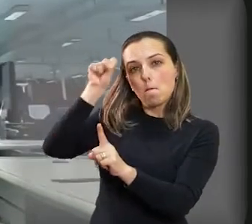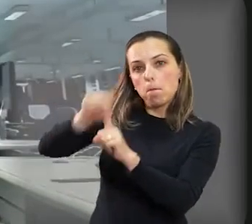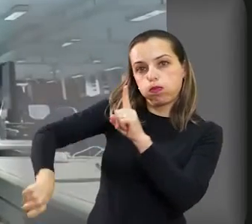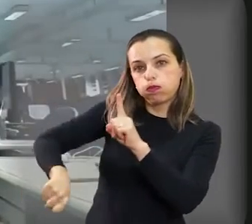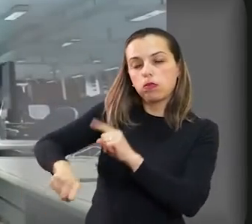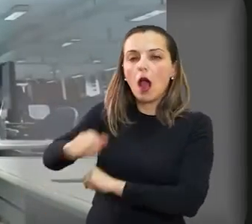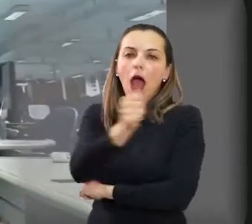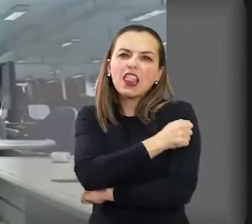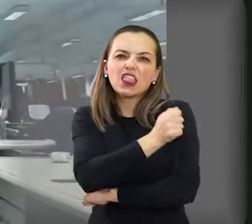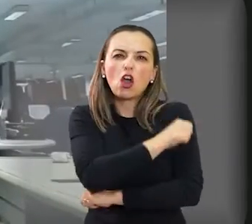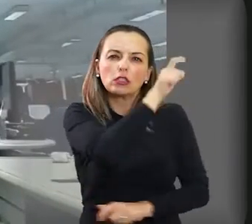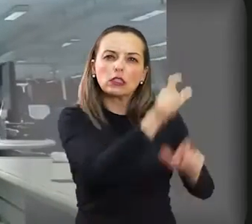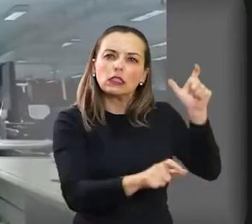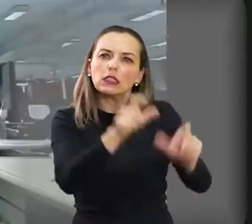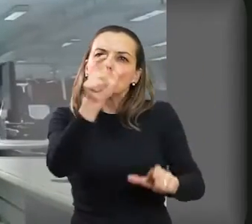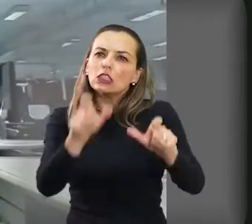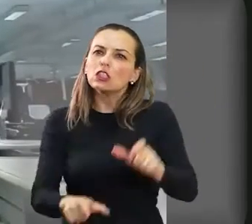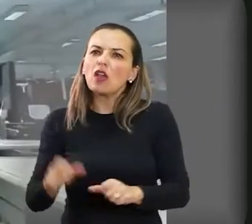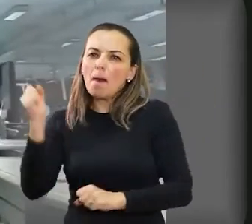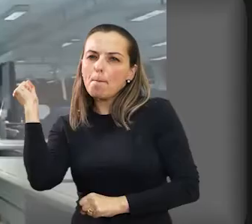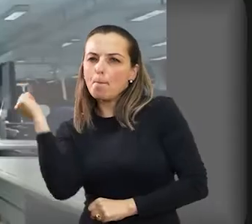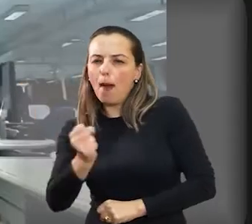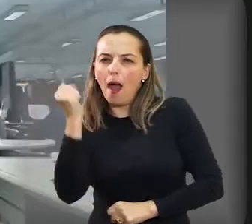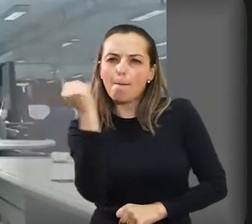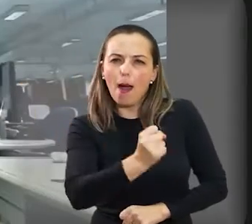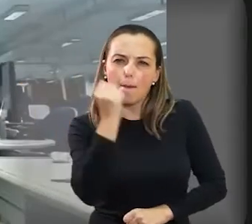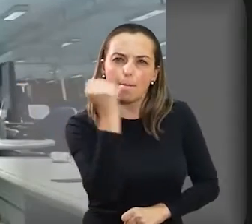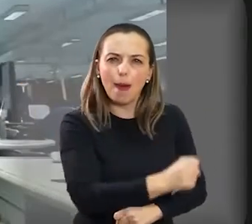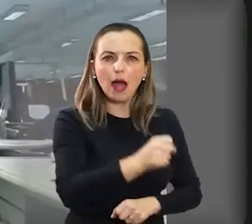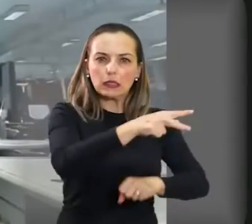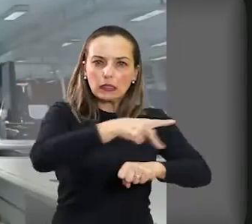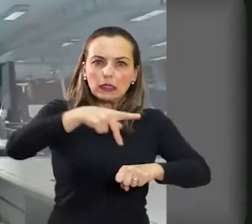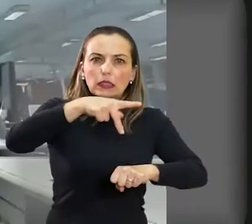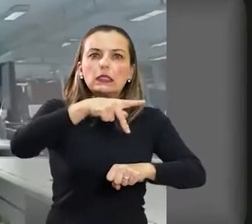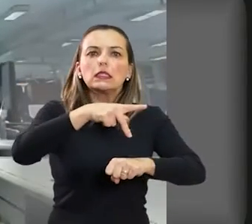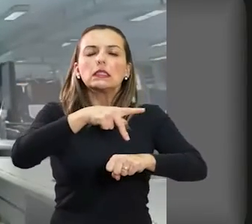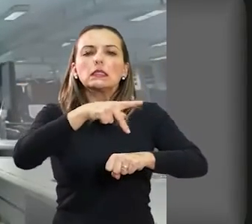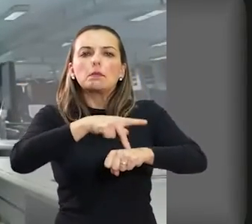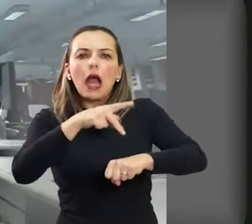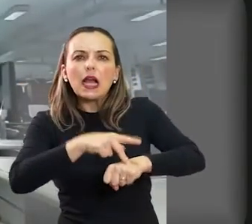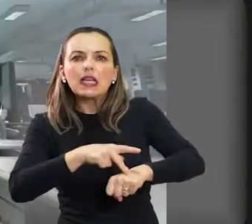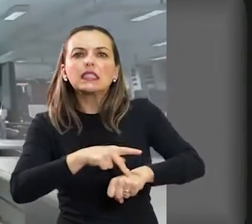mulheres, que matou estudantes, que matou pais, mães.